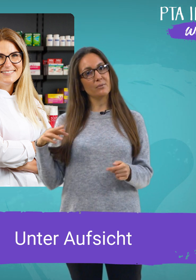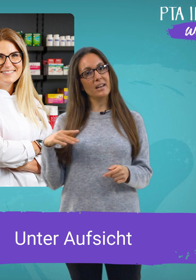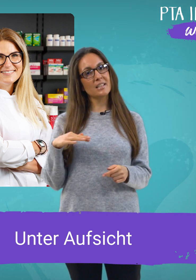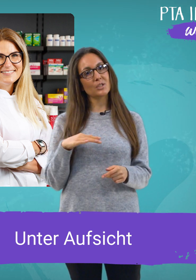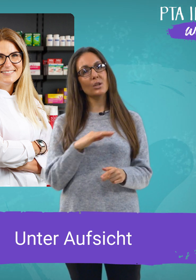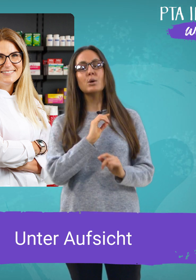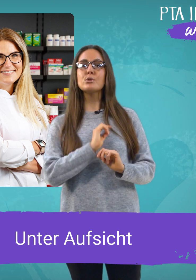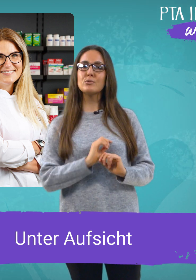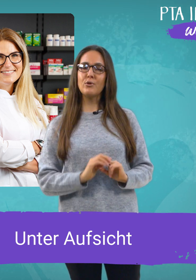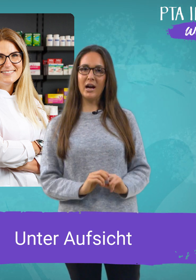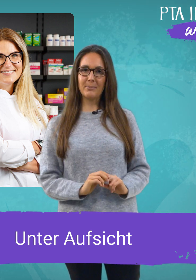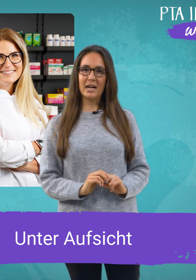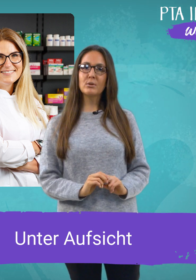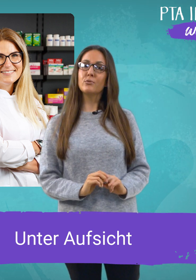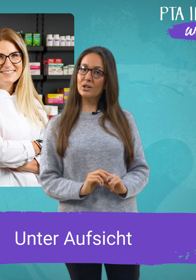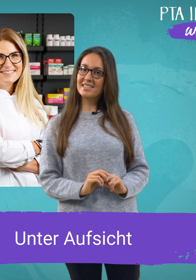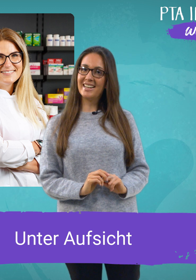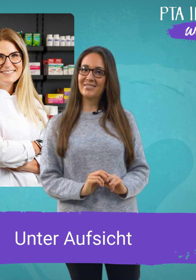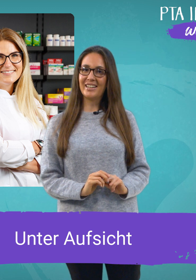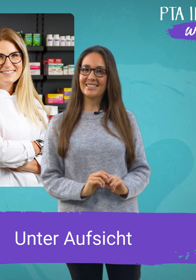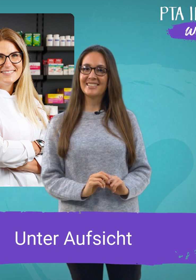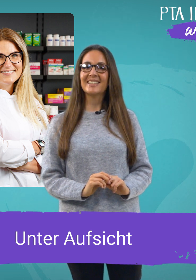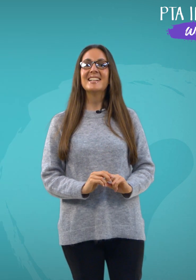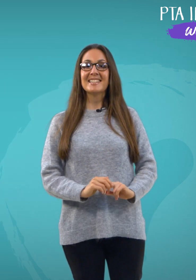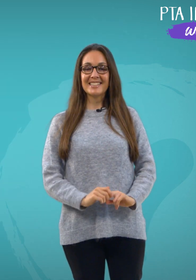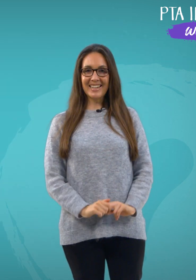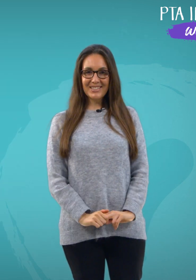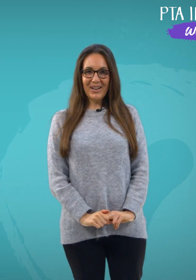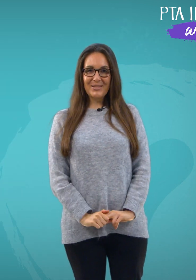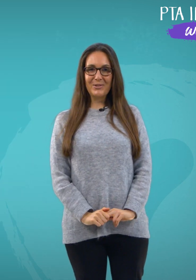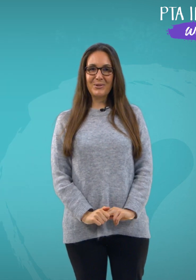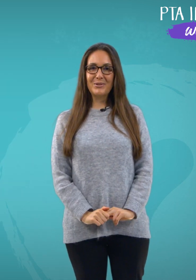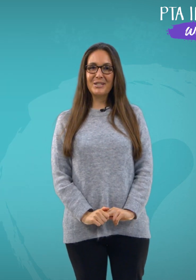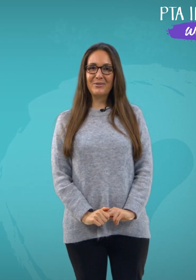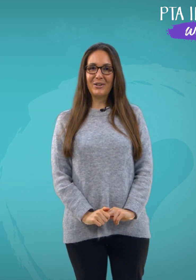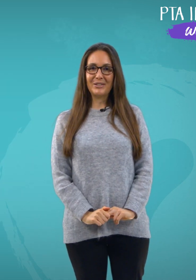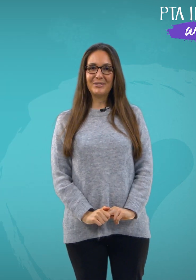verlassen, müssen vor Abgabe vorgezeigt werden. Das war es von uns für diese Woche. Tschüs.